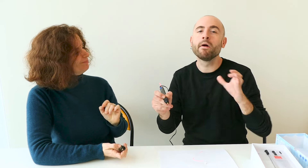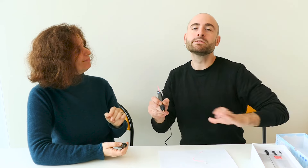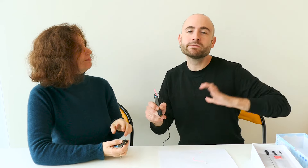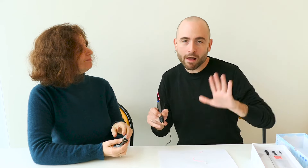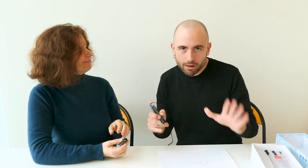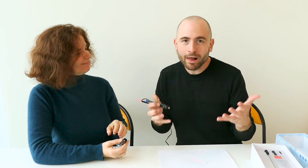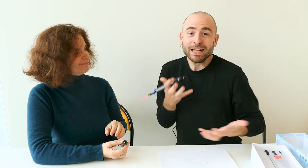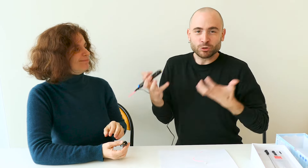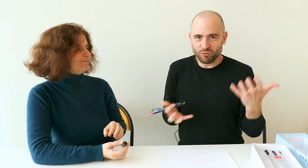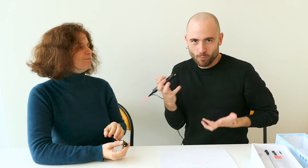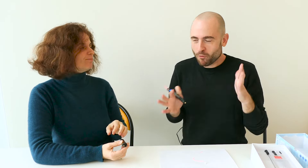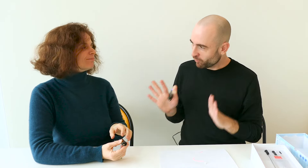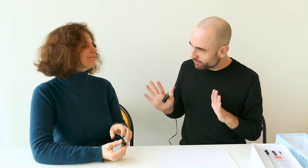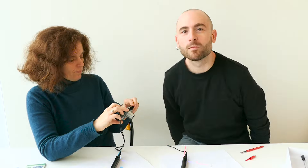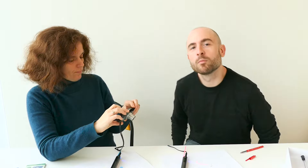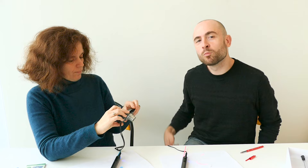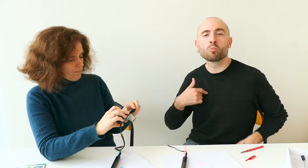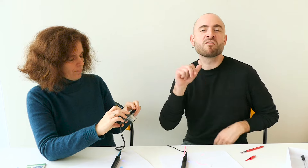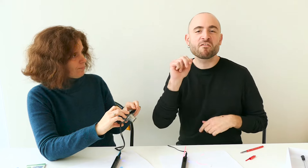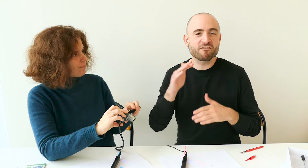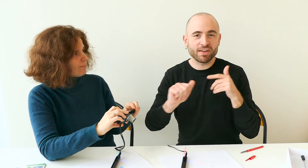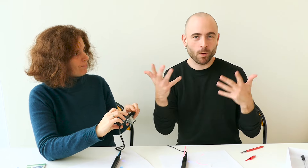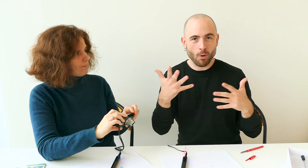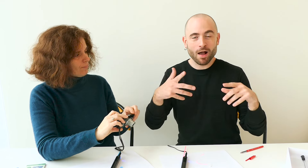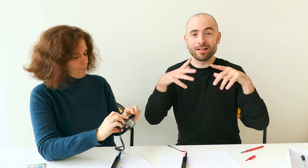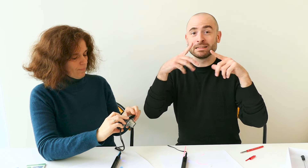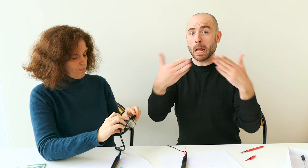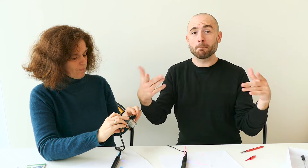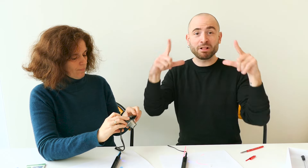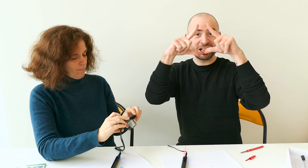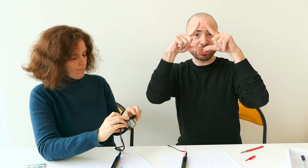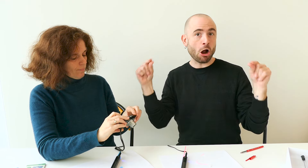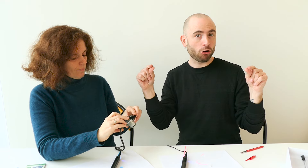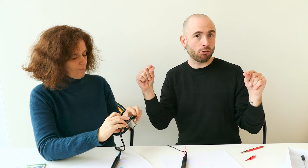Bon, je m'échauffe, là... Je vais faire un simple triangle.